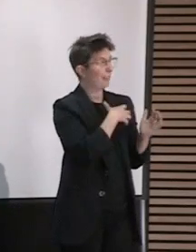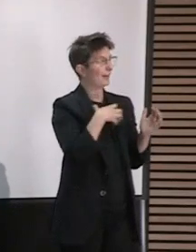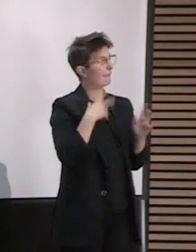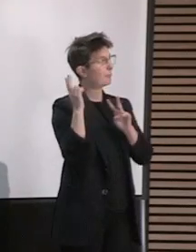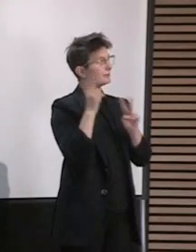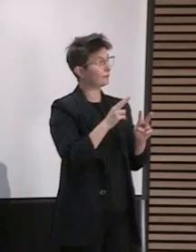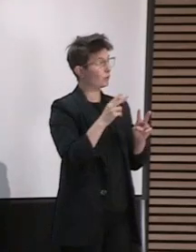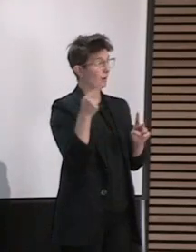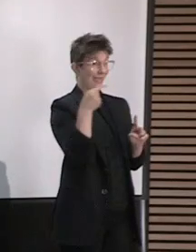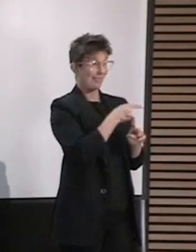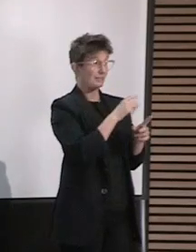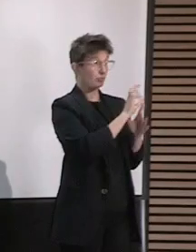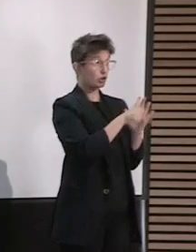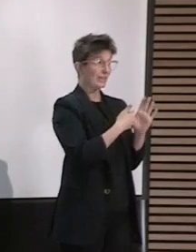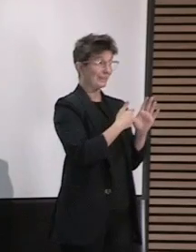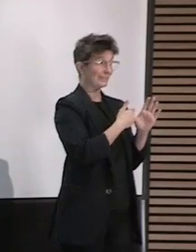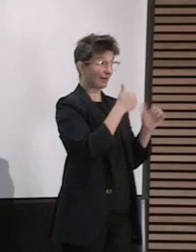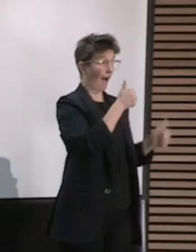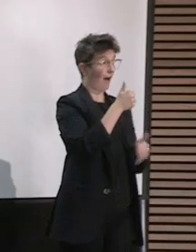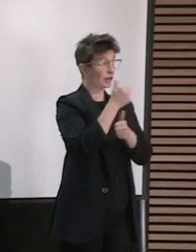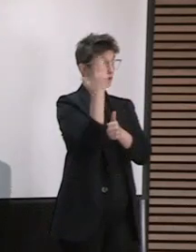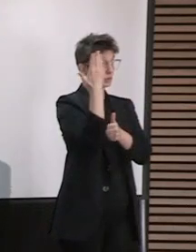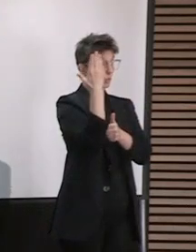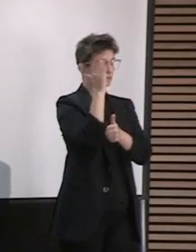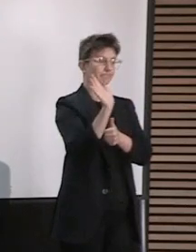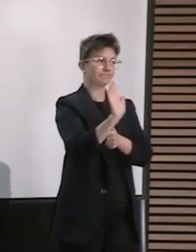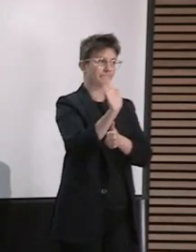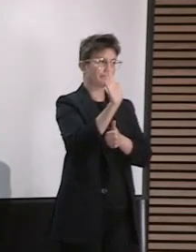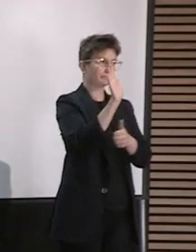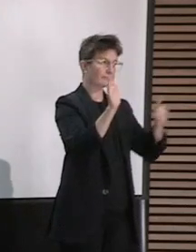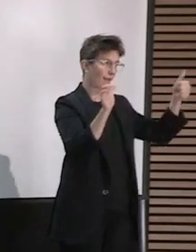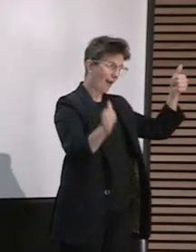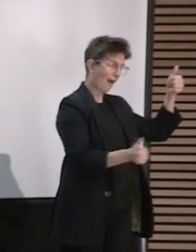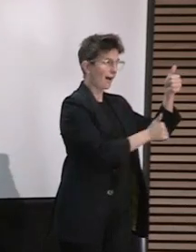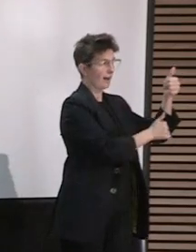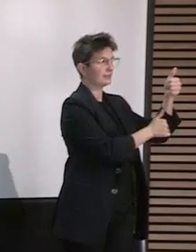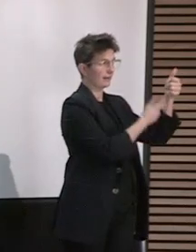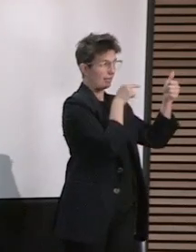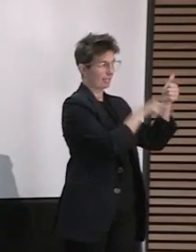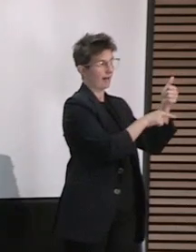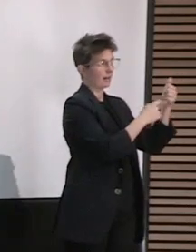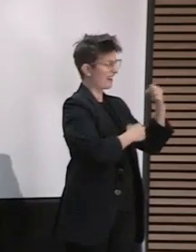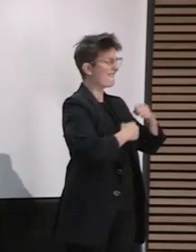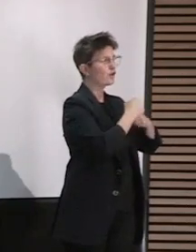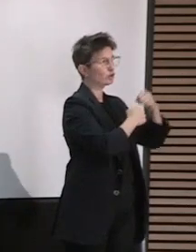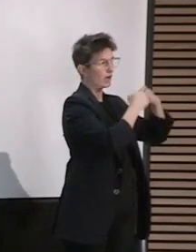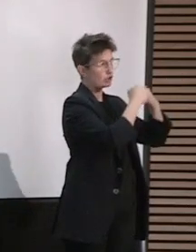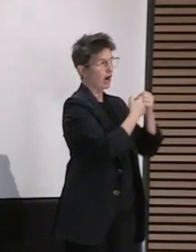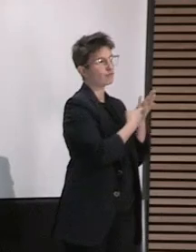Kaupapa Maori o Spotswo Heoi ano, ka tohe atu ahau ki a koe kia whakaarohia tenei penei Kua whakaaro tenei te Kawanatanga,